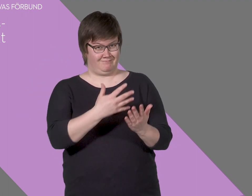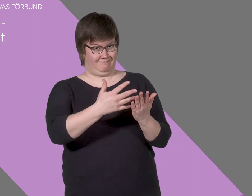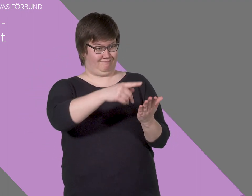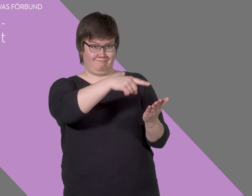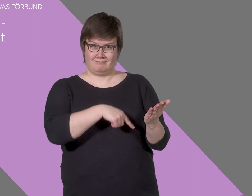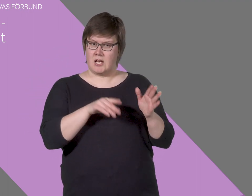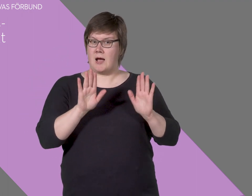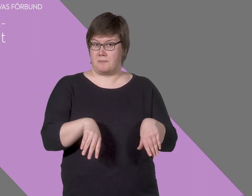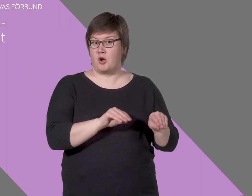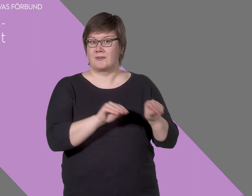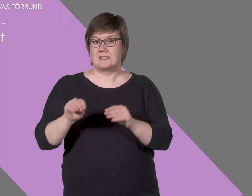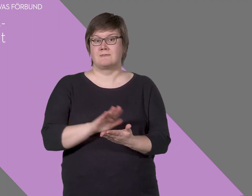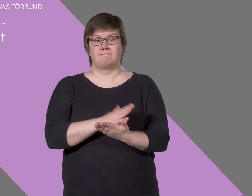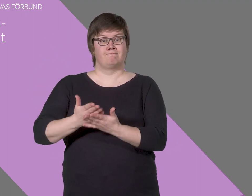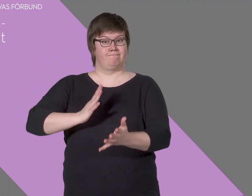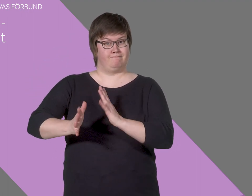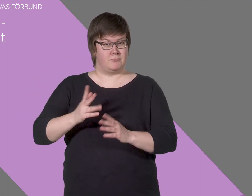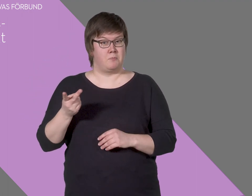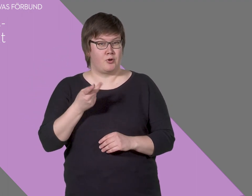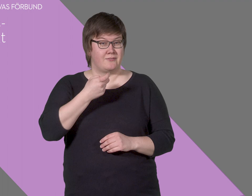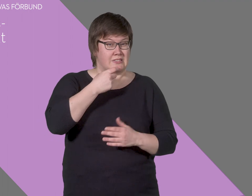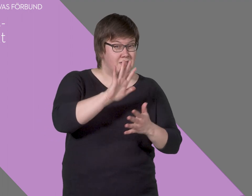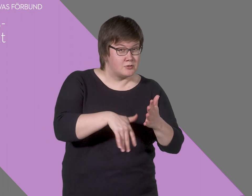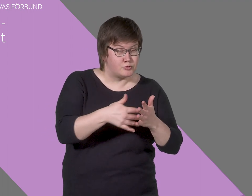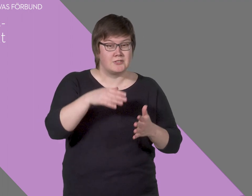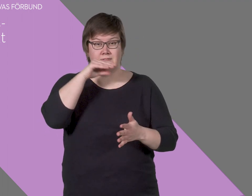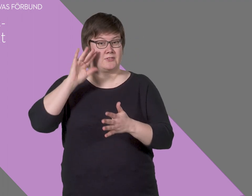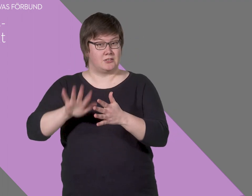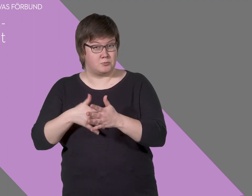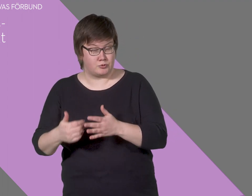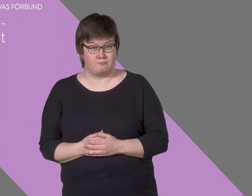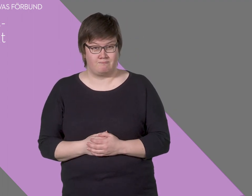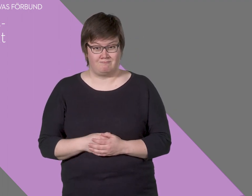Vi har översatt artiklarna till både finskt och finlandssvenskt teckenspråk, -